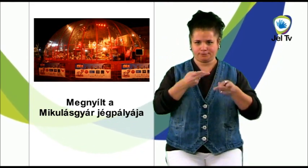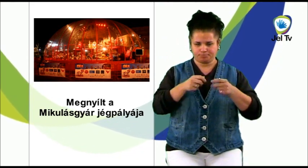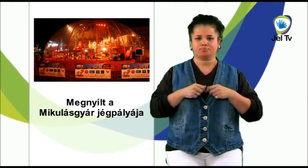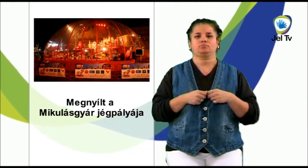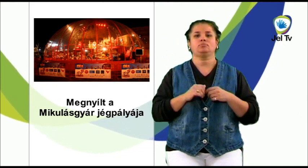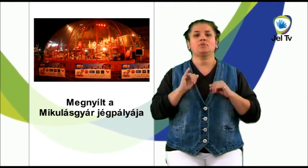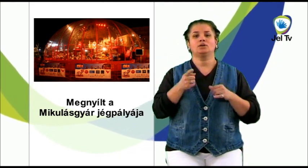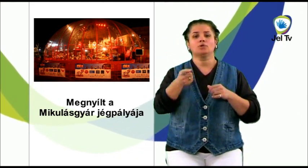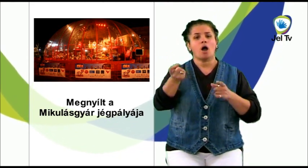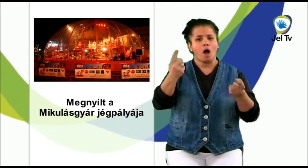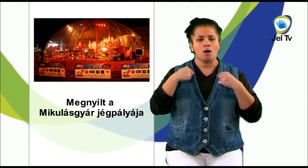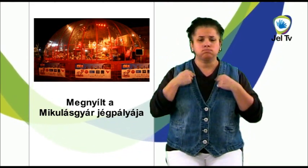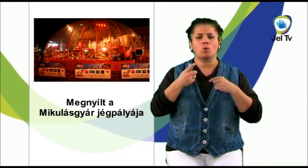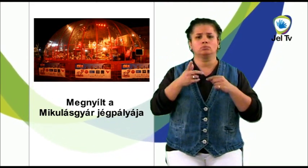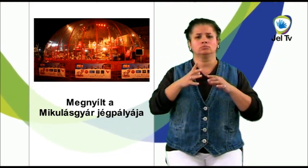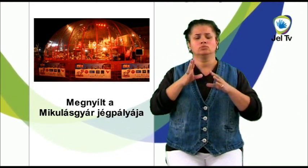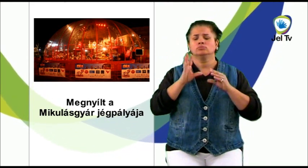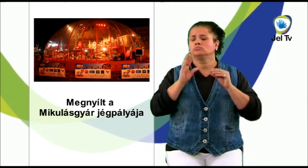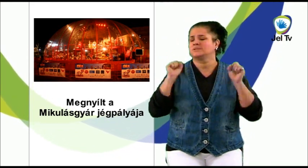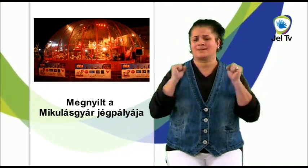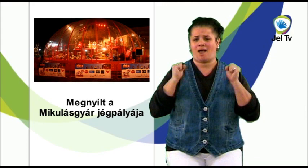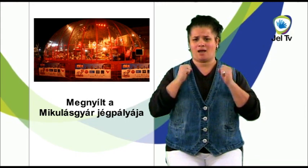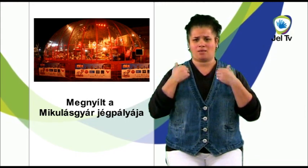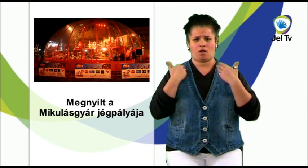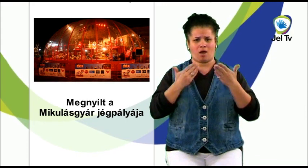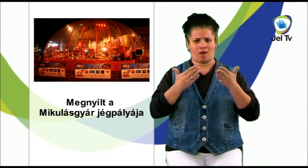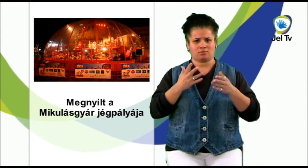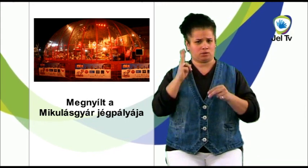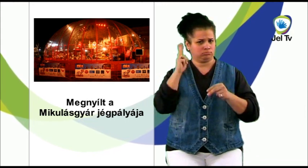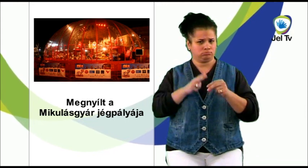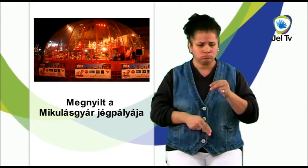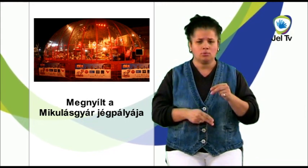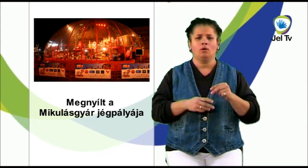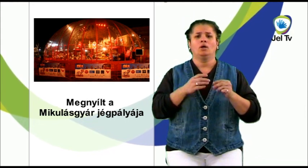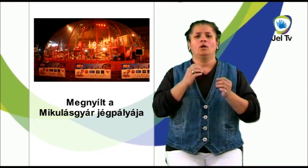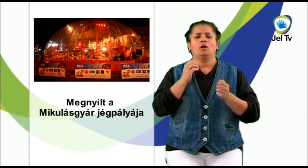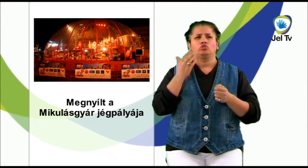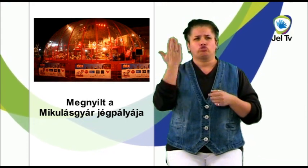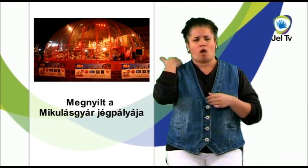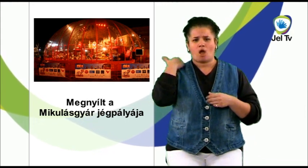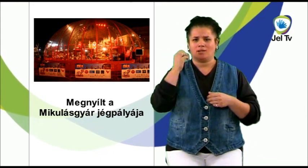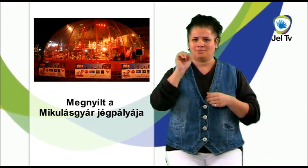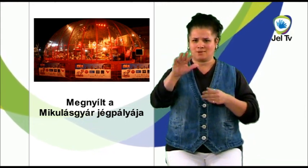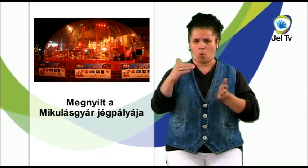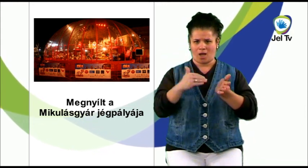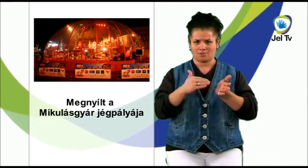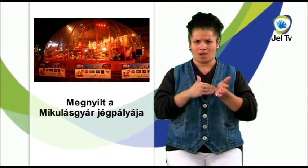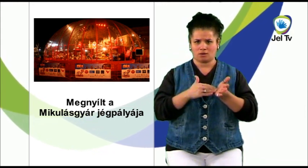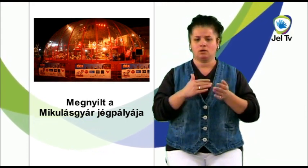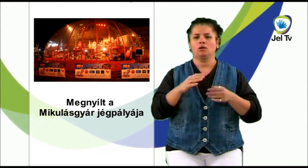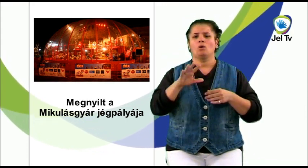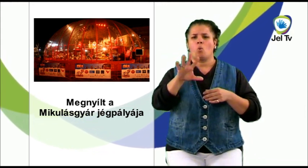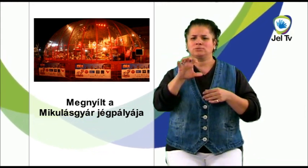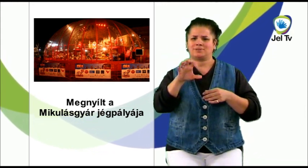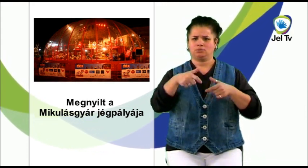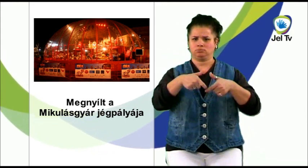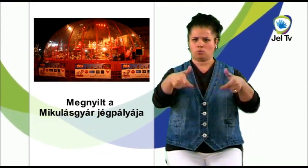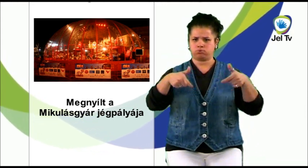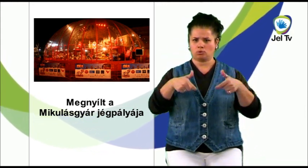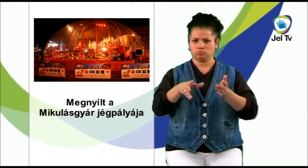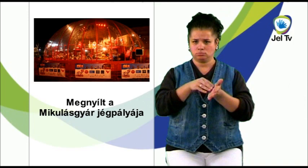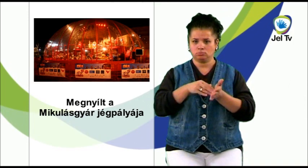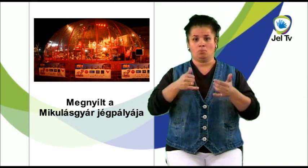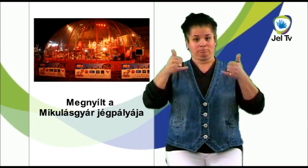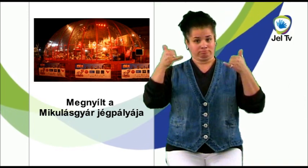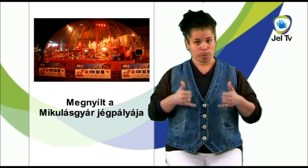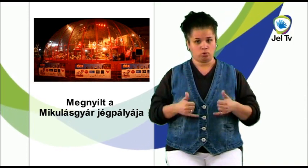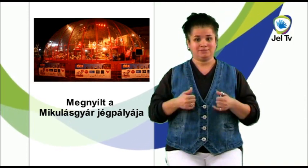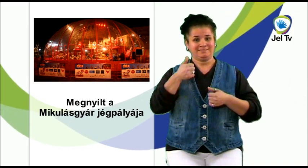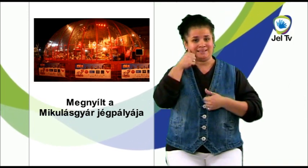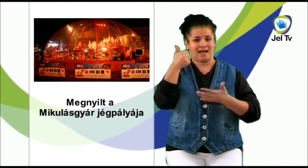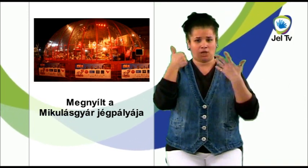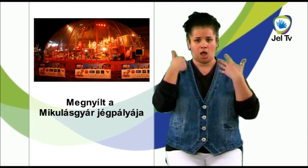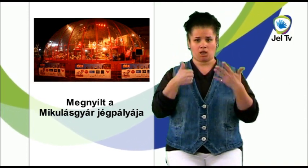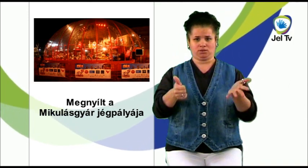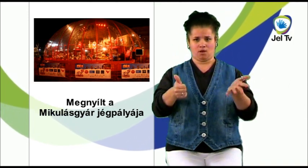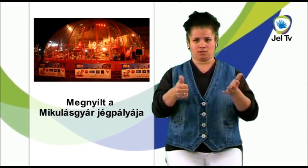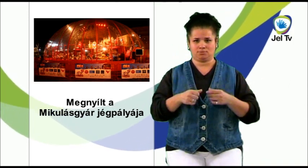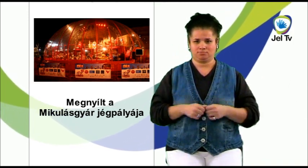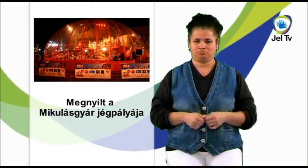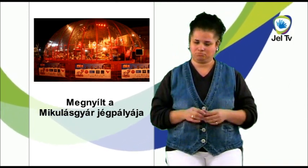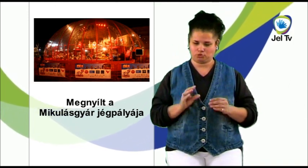Tavaly 15.500 dobozt, most 160 ezer. Sok!